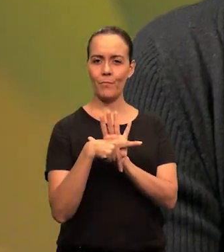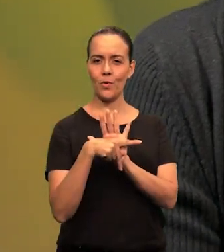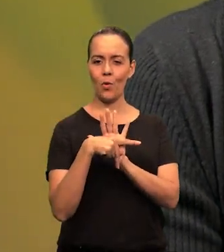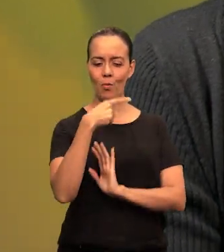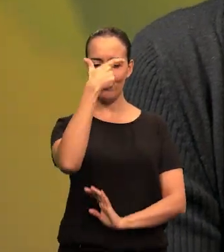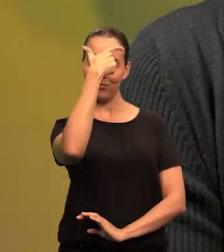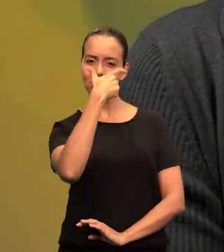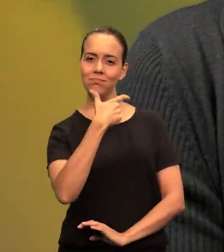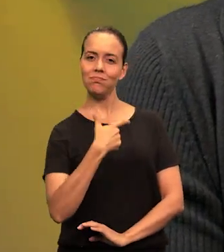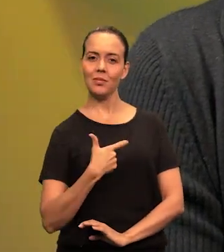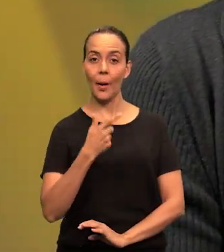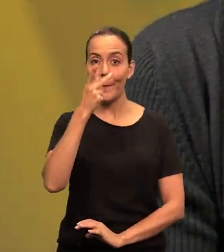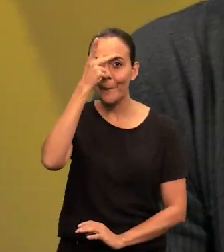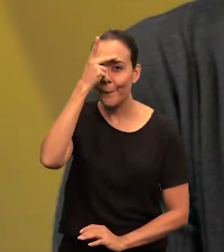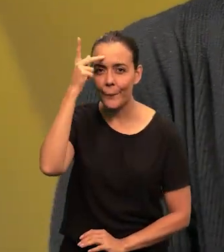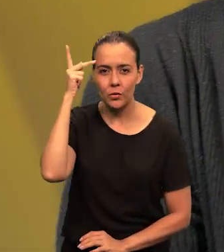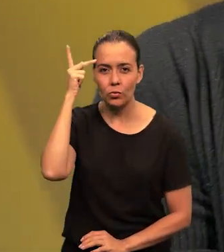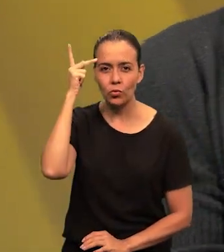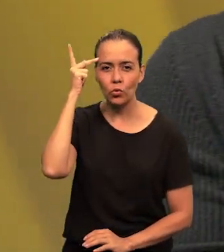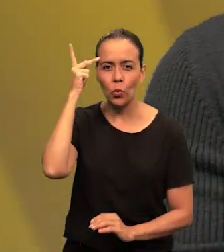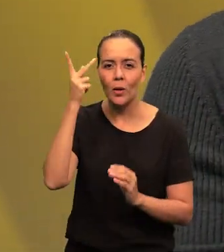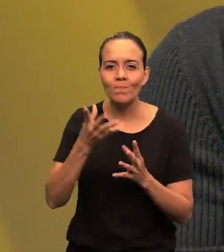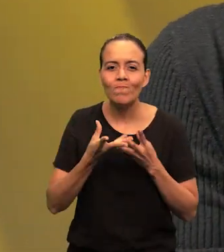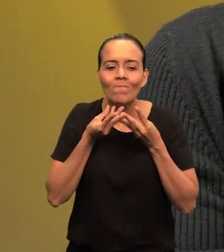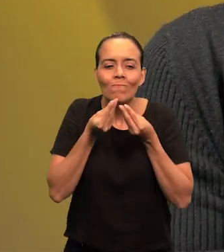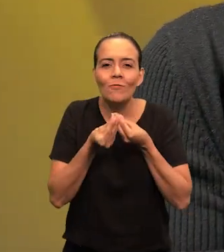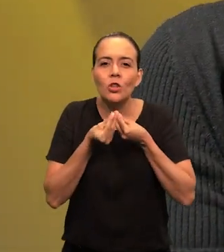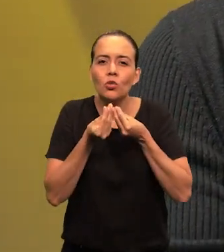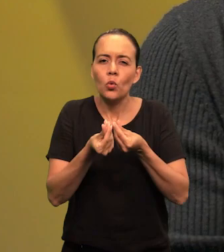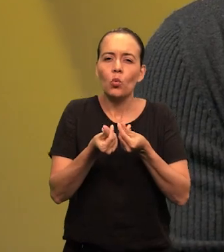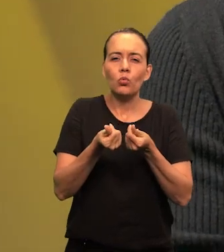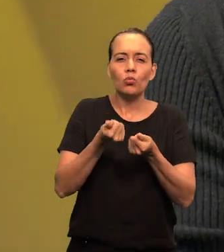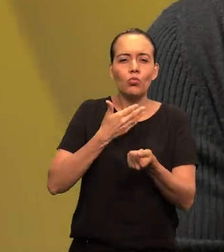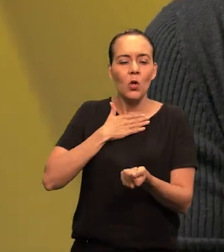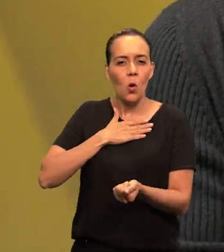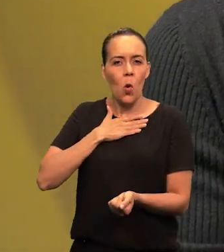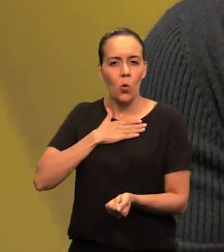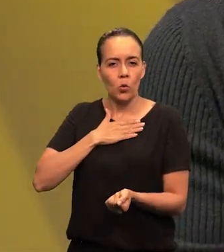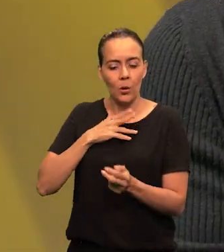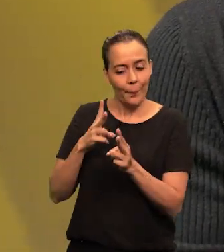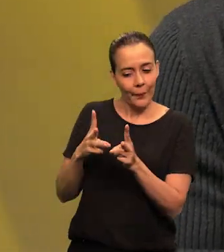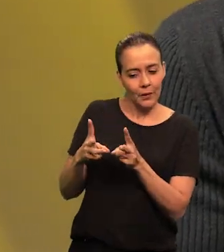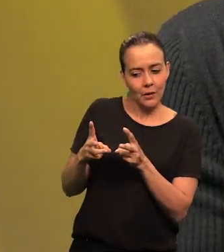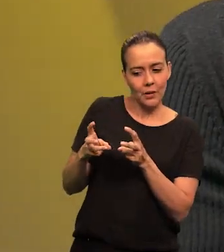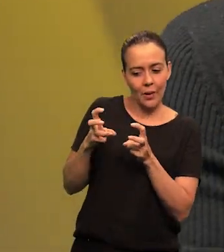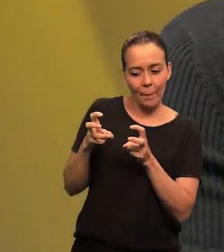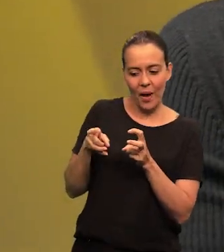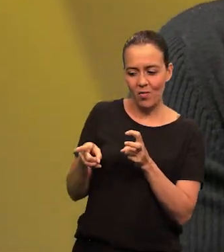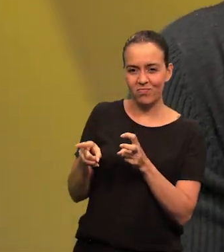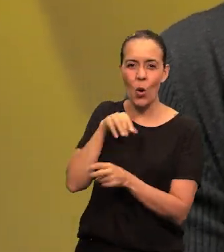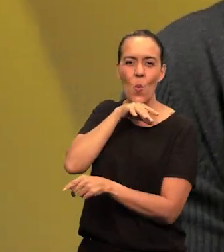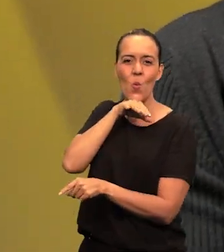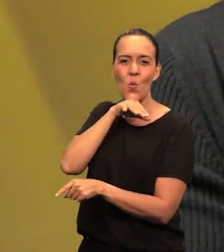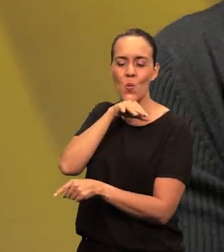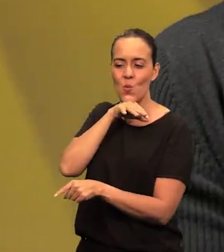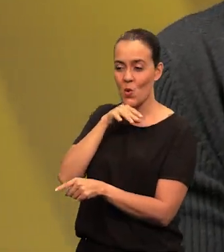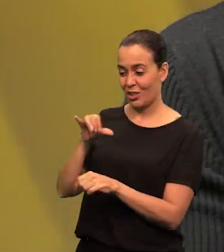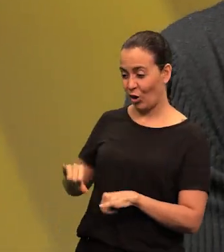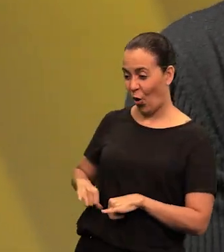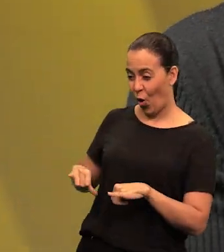próprio do humano. Então esse gosto por perceber que a desgraça e o sofrimento